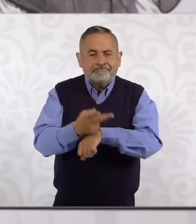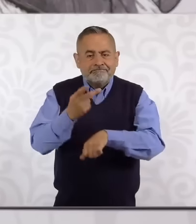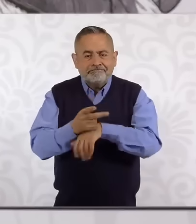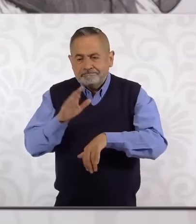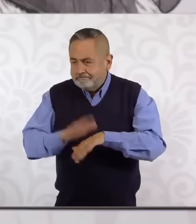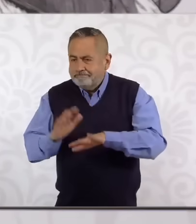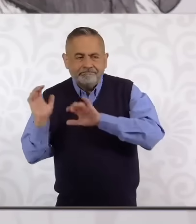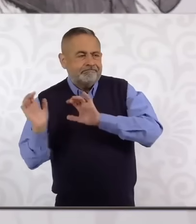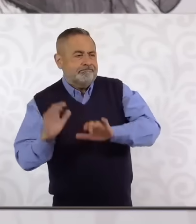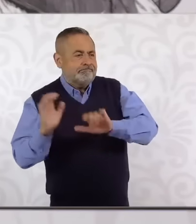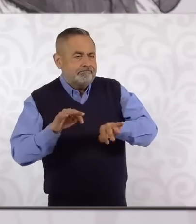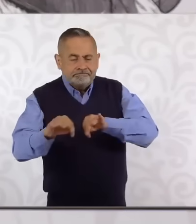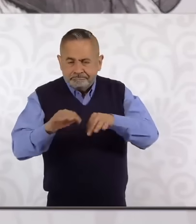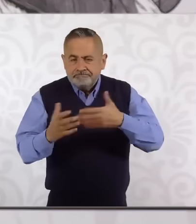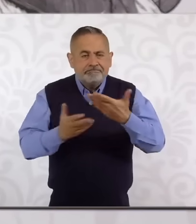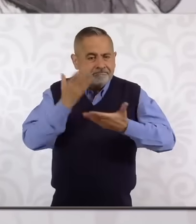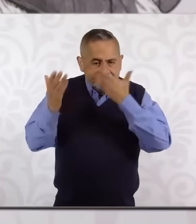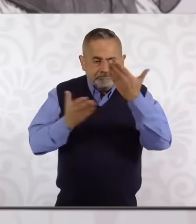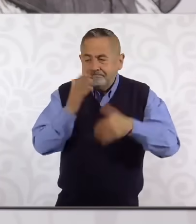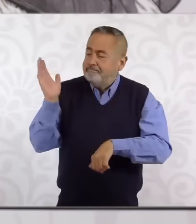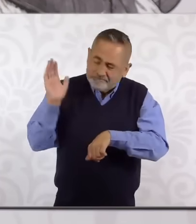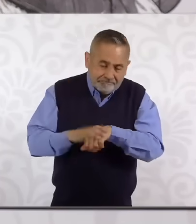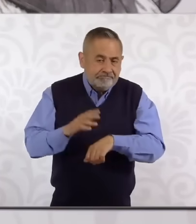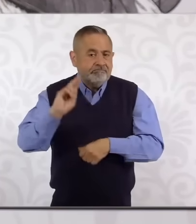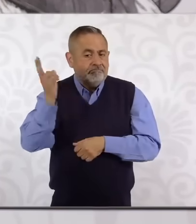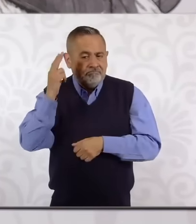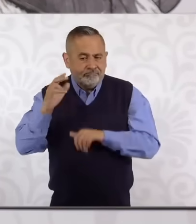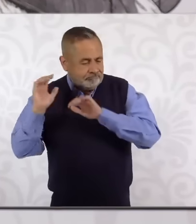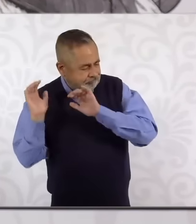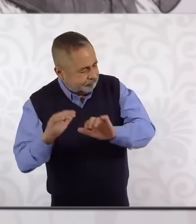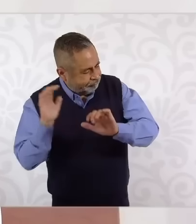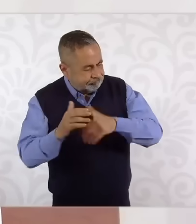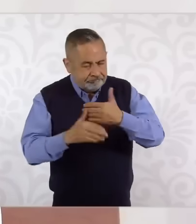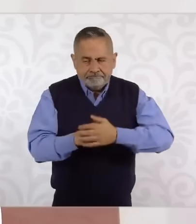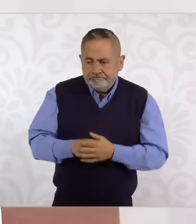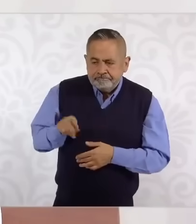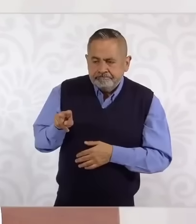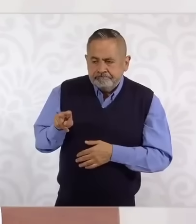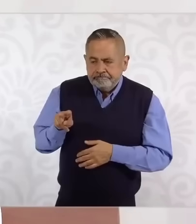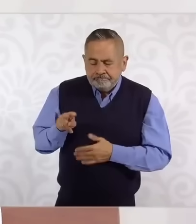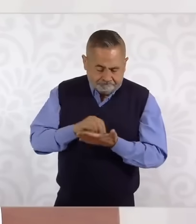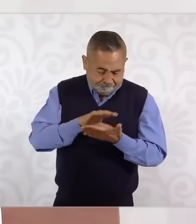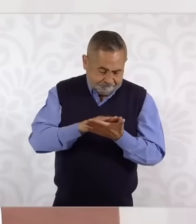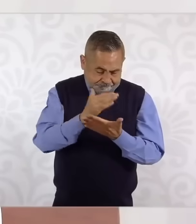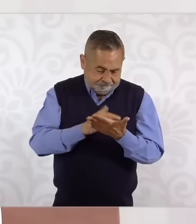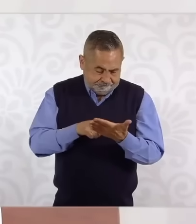más universidades también, pero más preparatorias. Entonces, ampliamos el número de preparatorias en